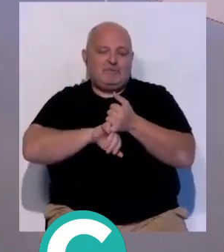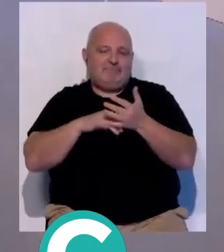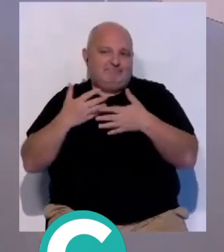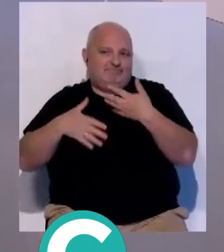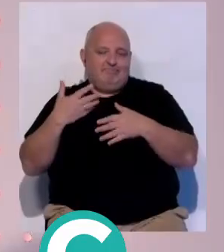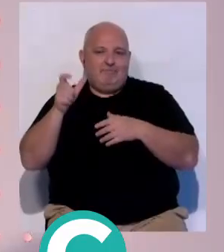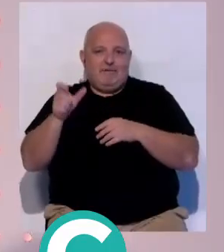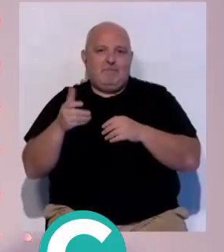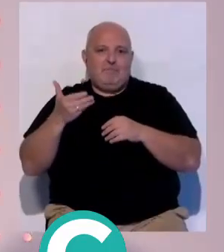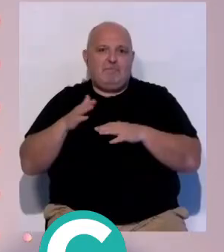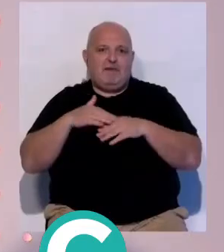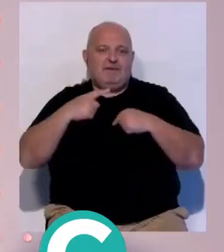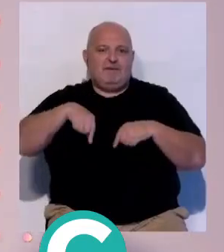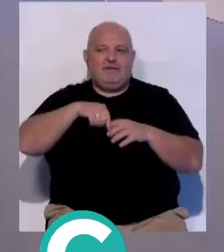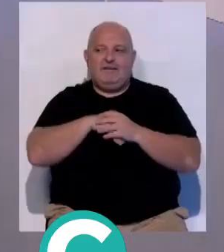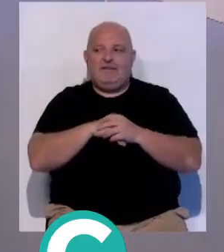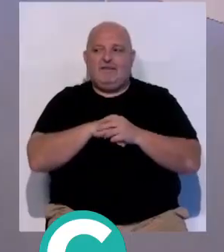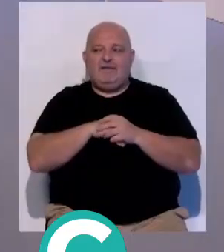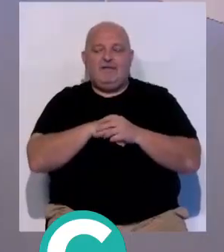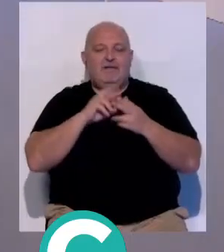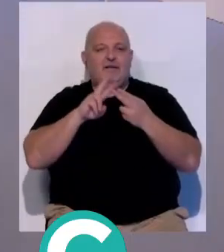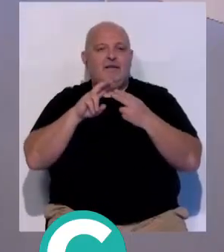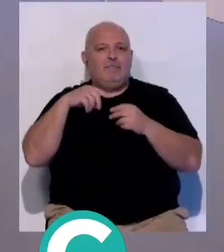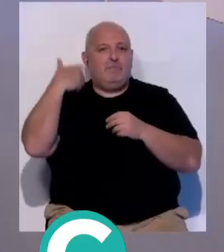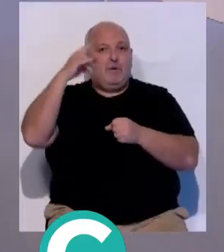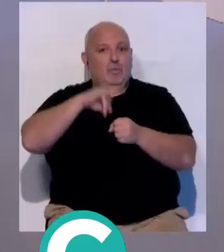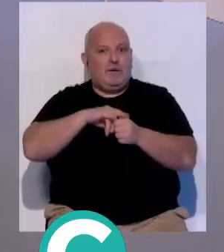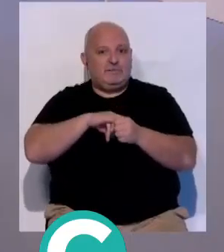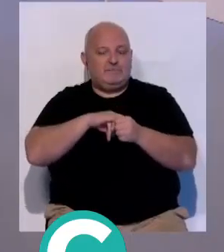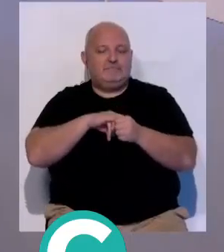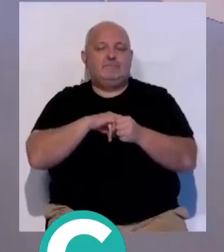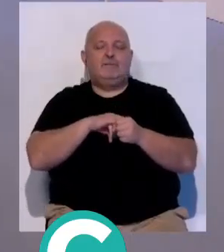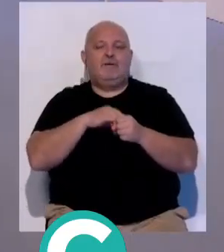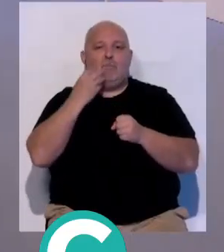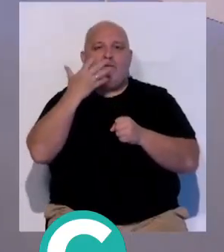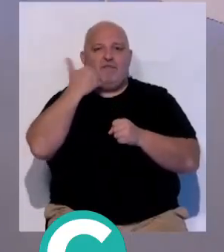una persona muy importante para nosotros nos vemos aquí el lunes que tengan un buen fin de